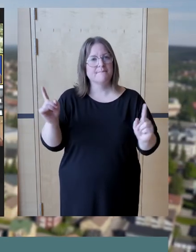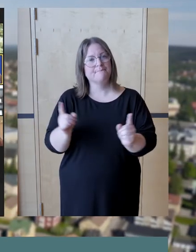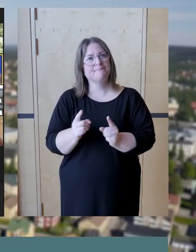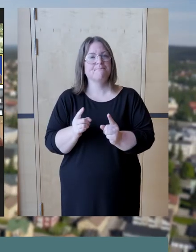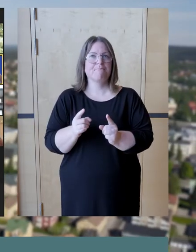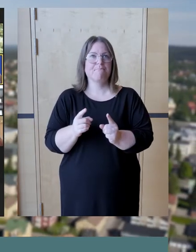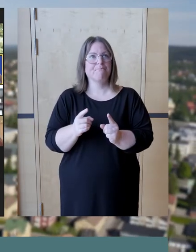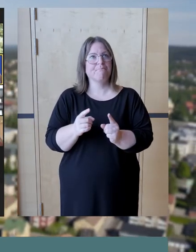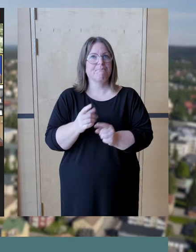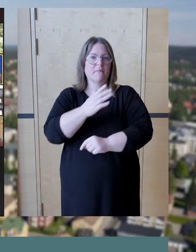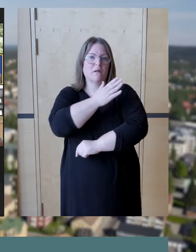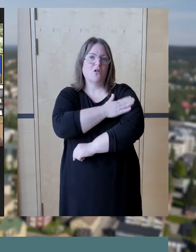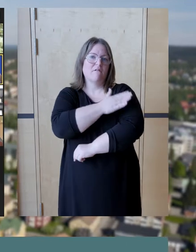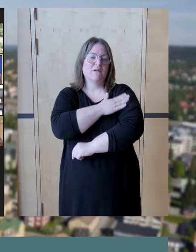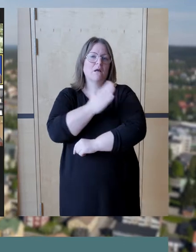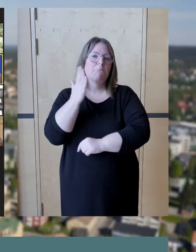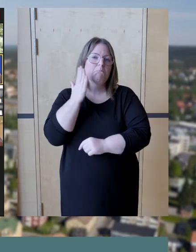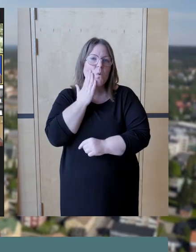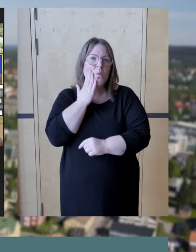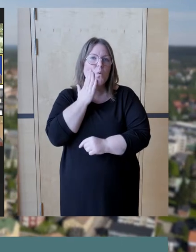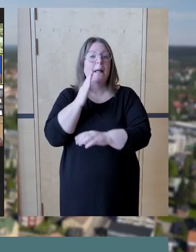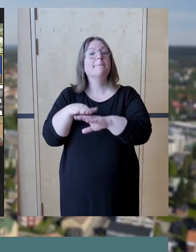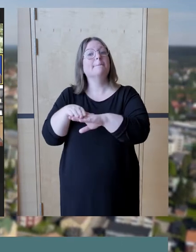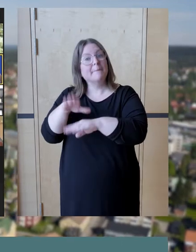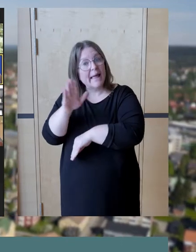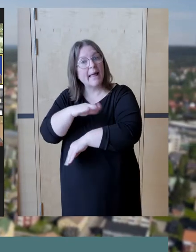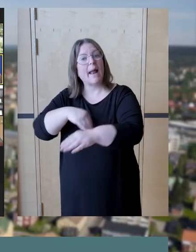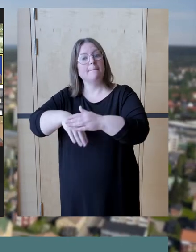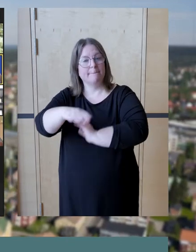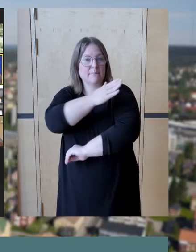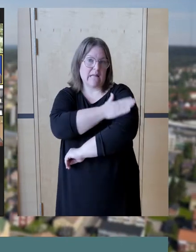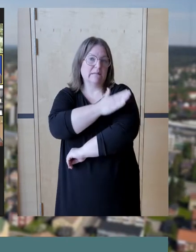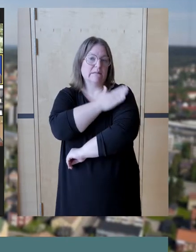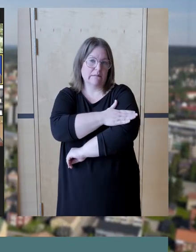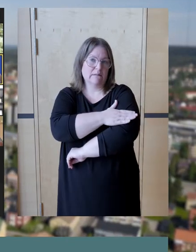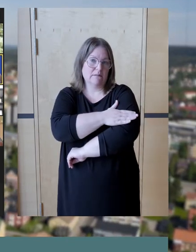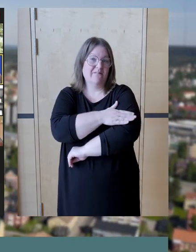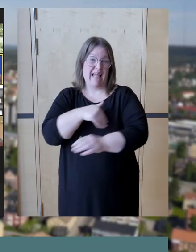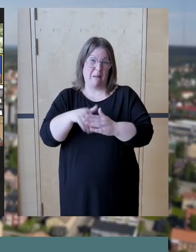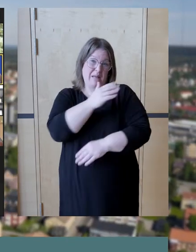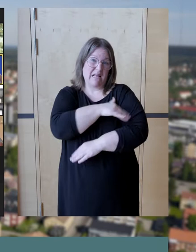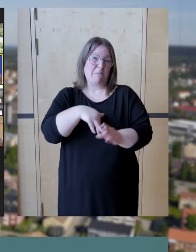Serviceboende med hemtjänst för det ju med ett kostnadseffektivt med hemtjänst Men nu verkar ju